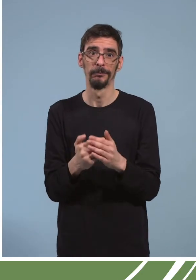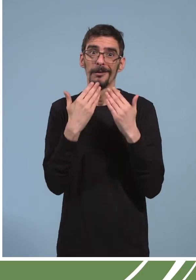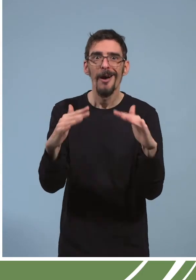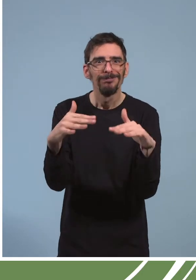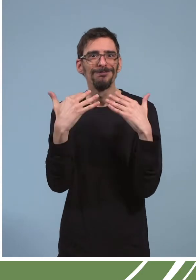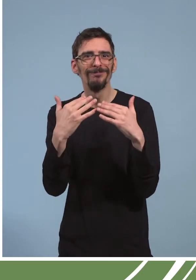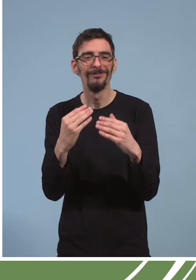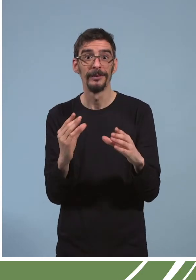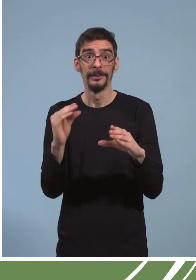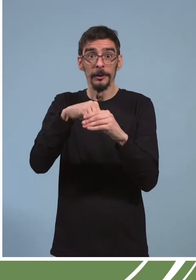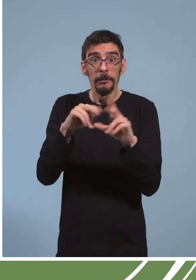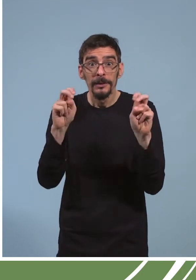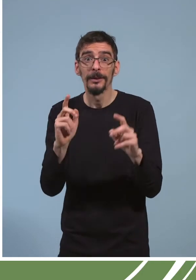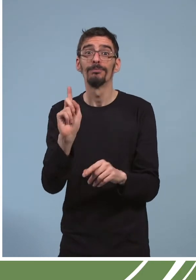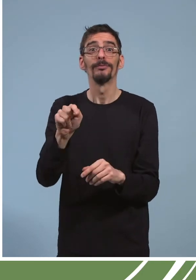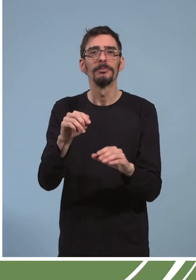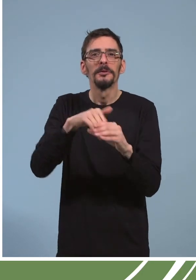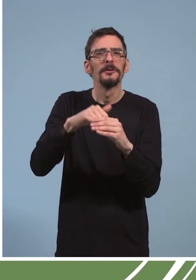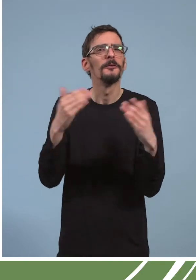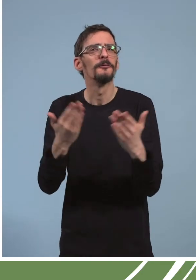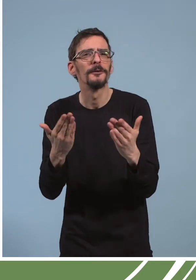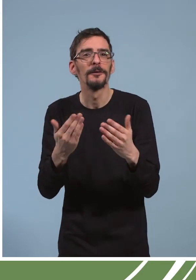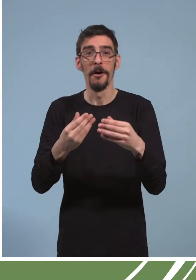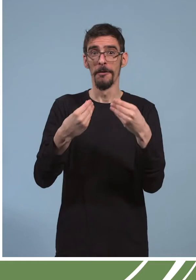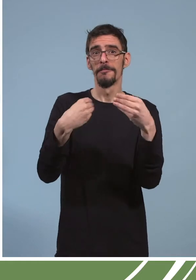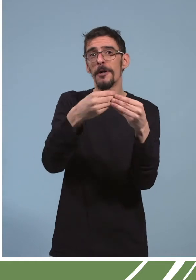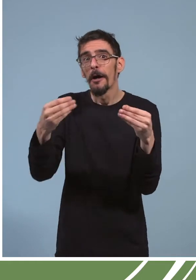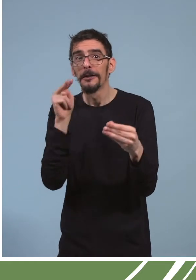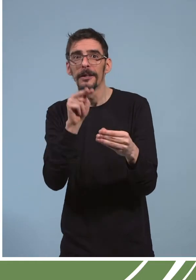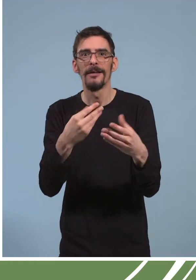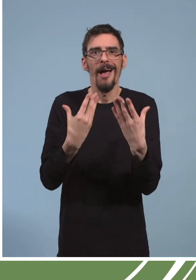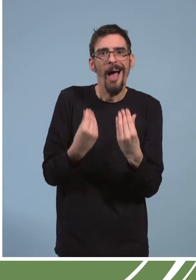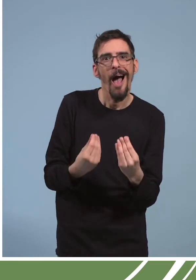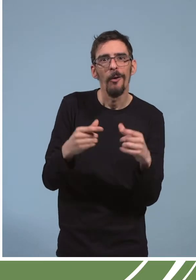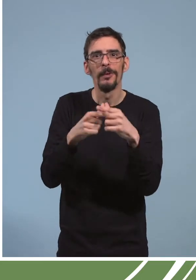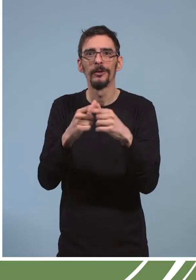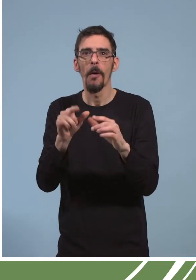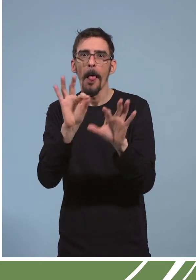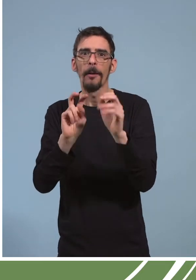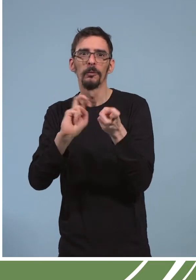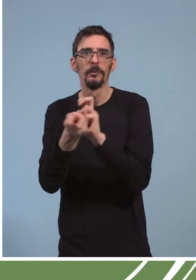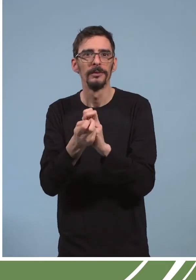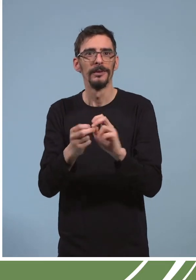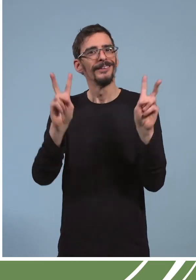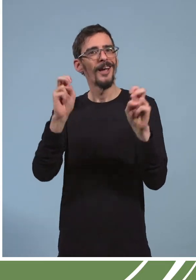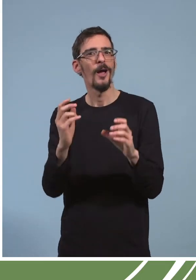In der Videobeschreibung findest du Links und Hilfsmaterial zur Durchführung dieser Methode. Get inspired by inclusion!